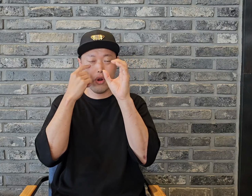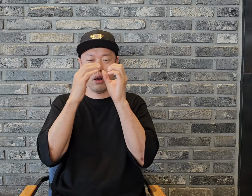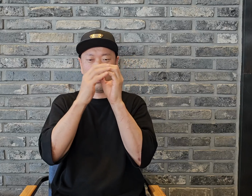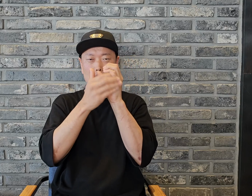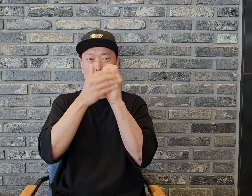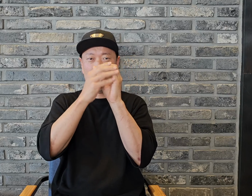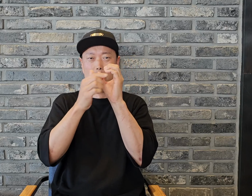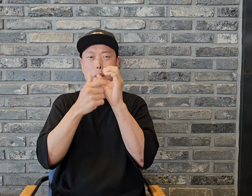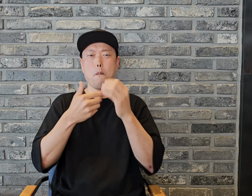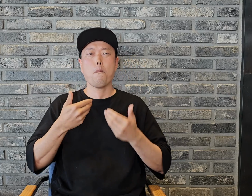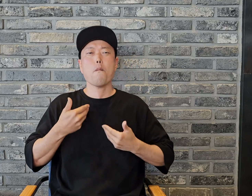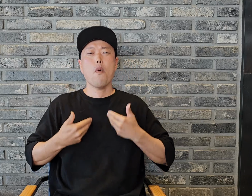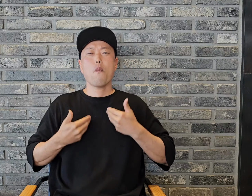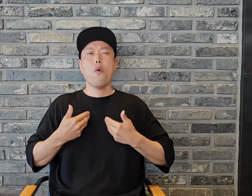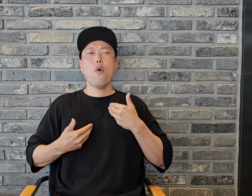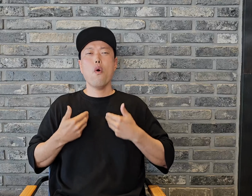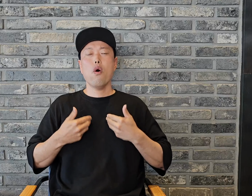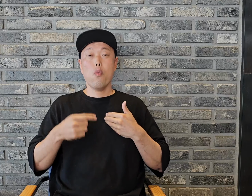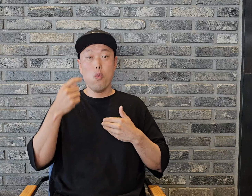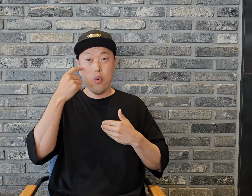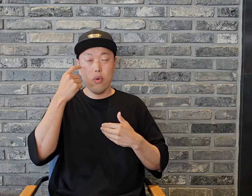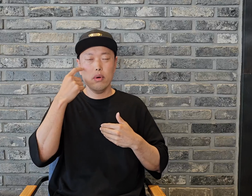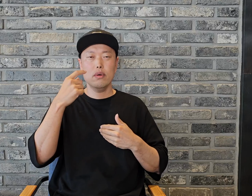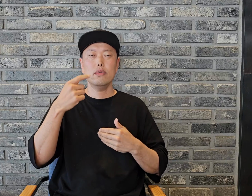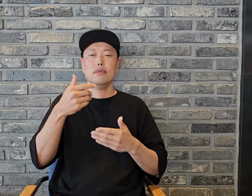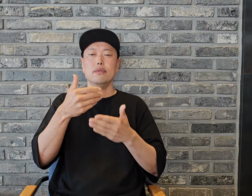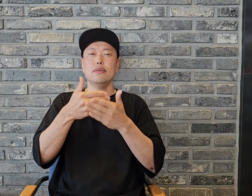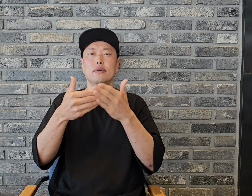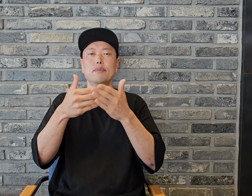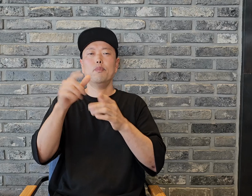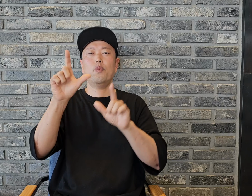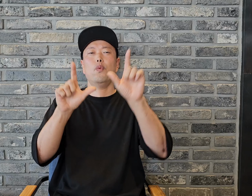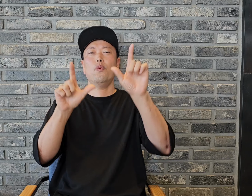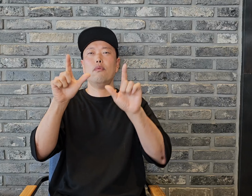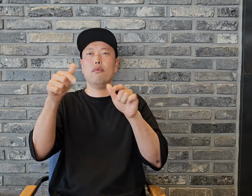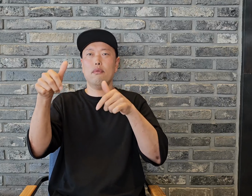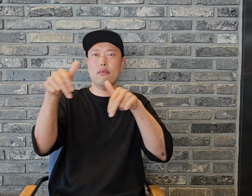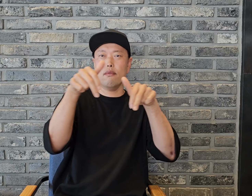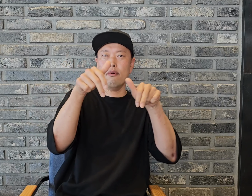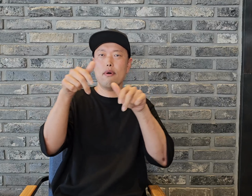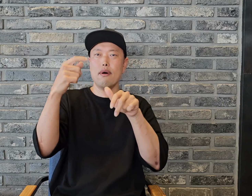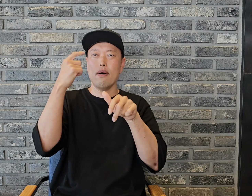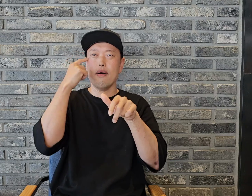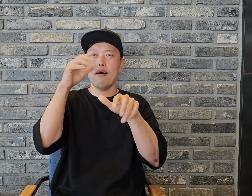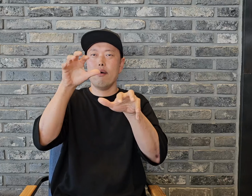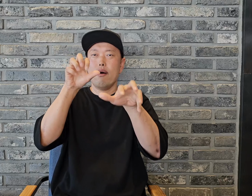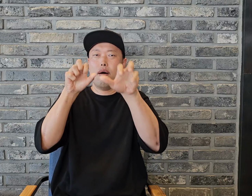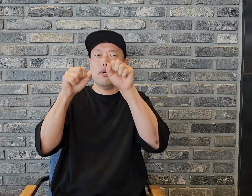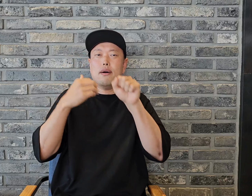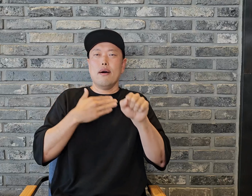視聴者の目は忙しくなります。 絵を描くように表現すると、